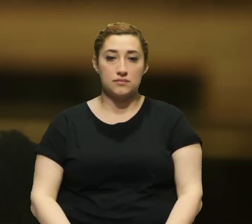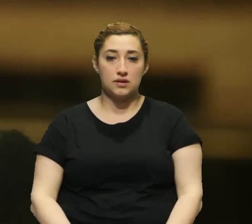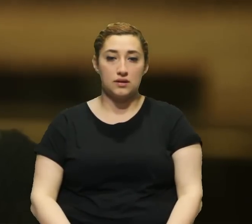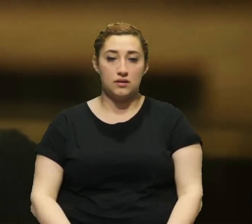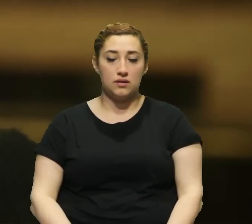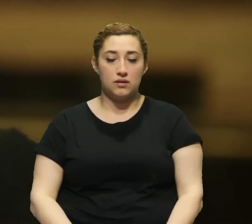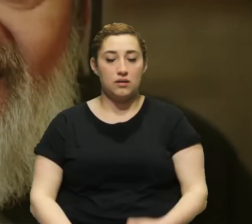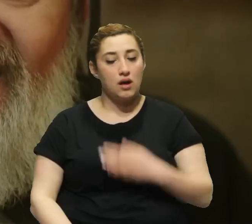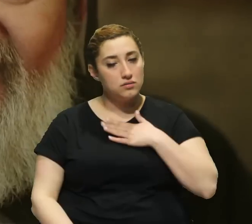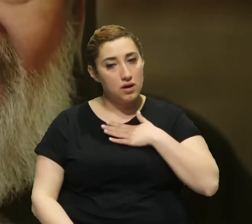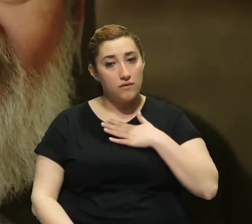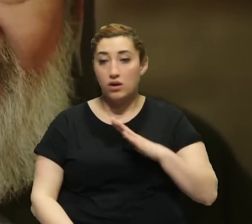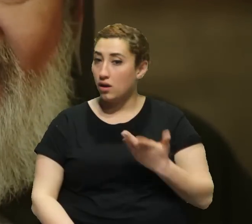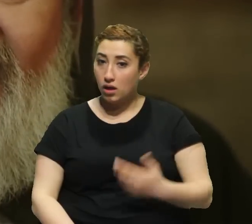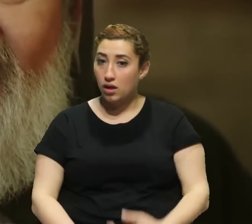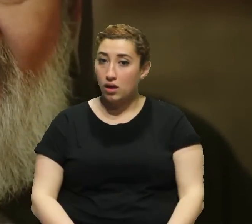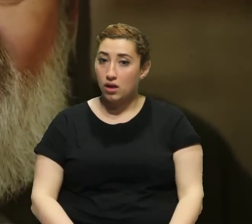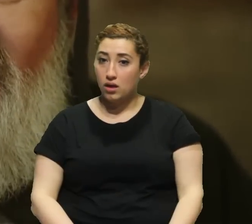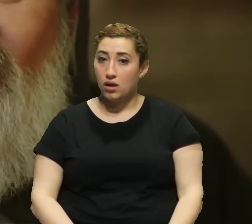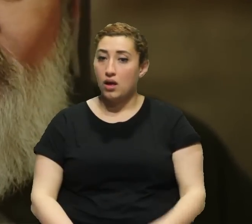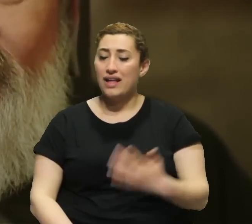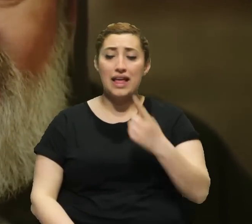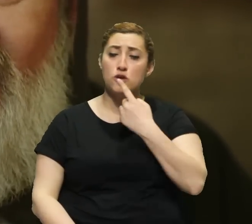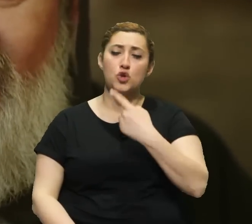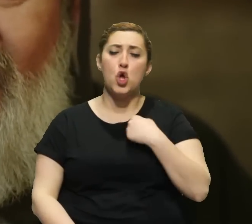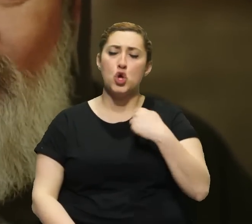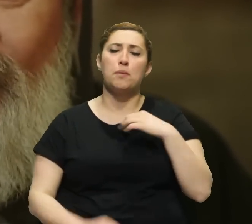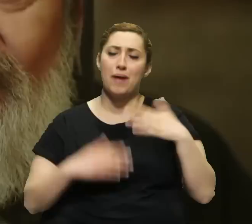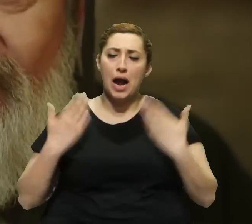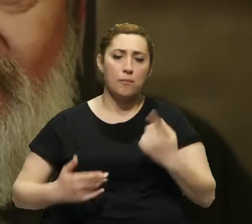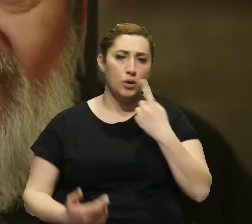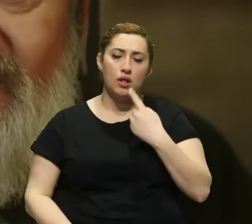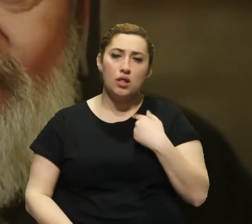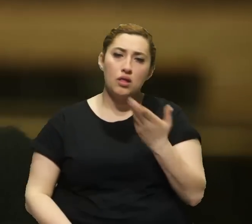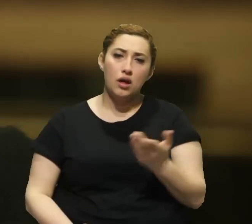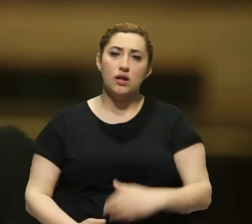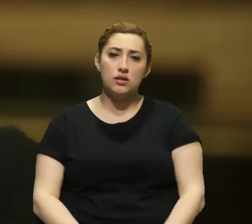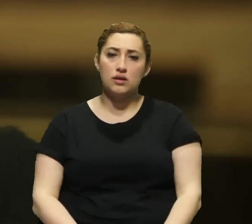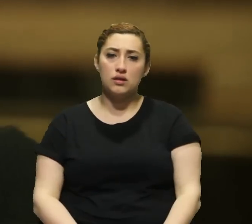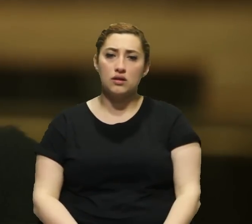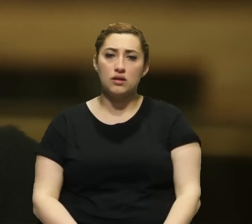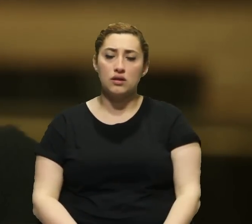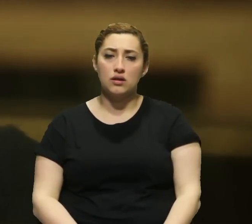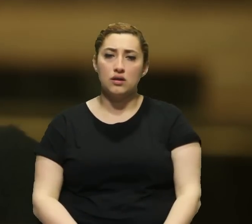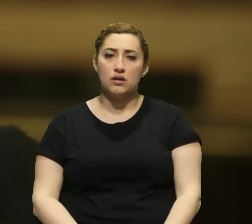Estağfurullah. Ee hani ne buyurur isek kabulündü Kasım'ım?